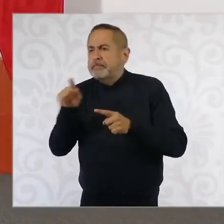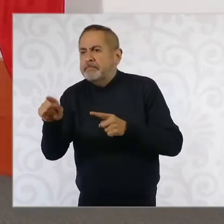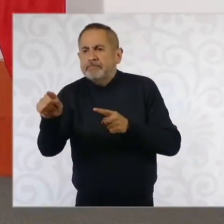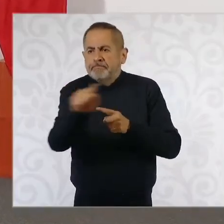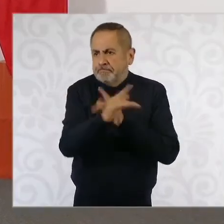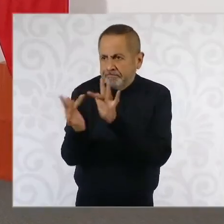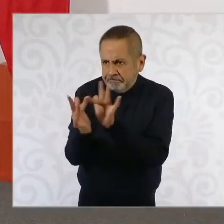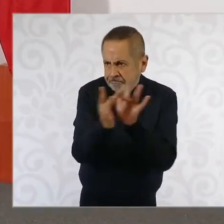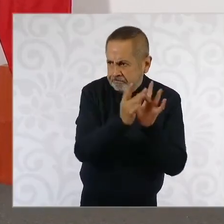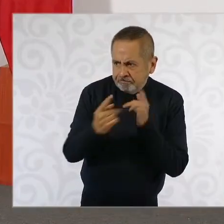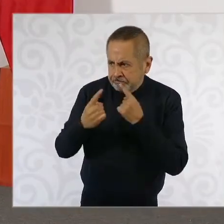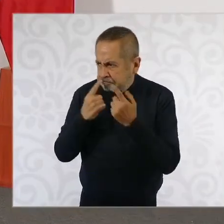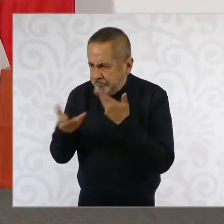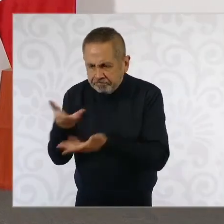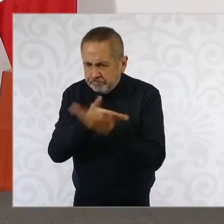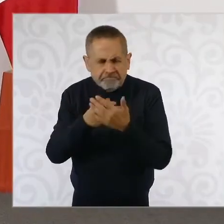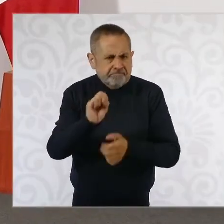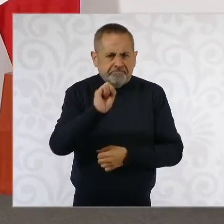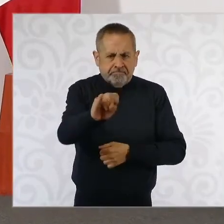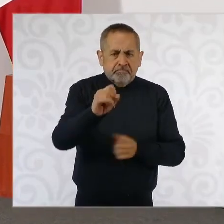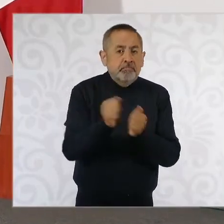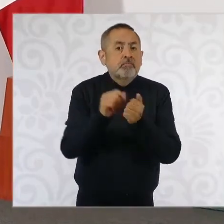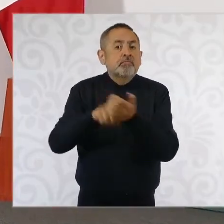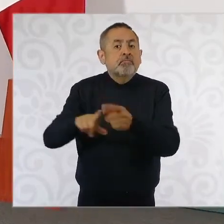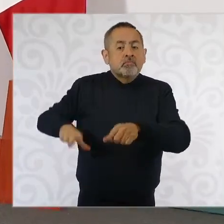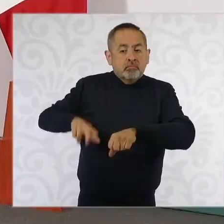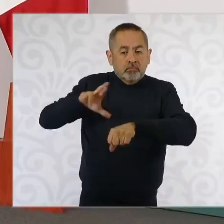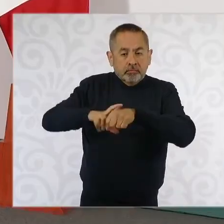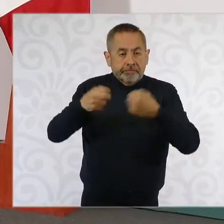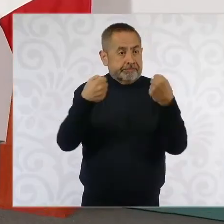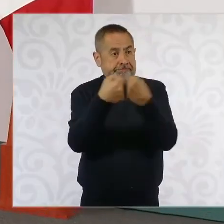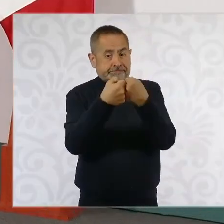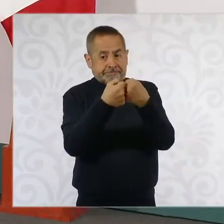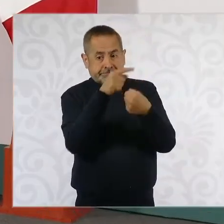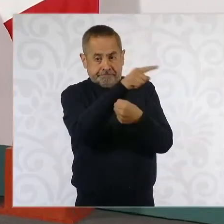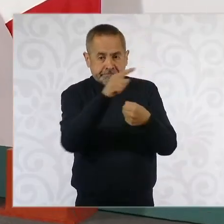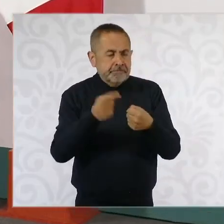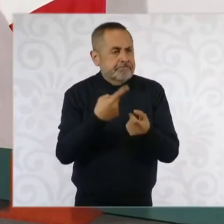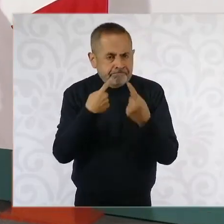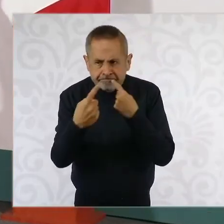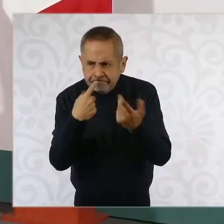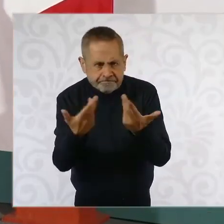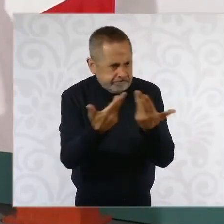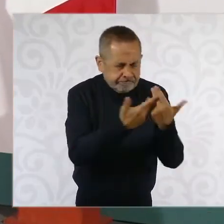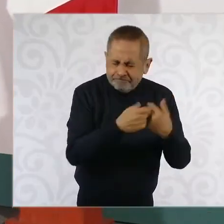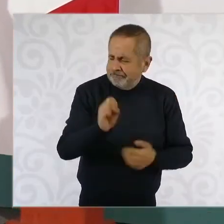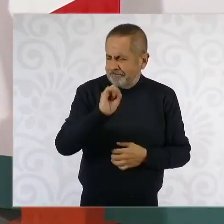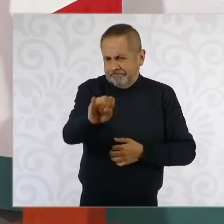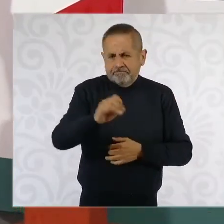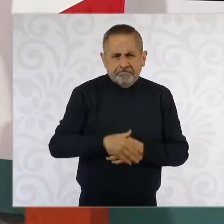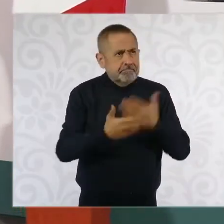también con las y los gobernadores de la frontera Entonces el objetivo es que puedan llegar a mico